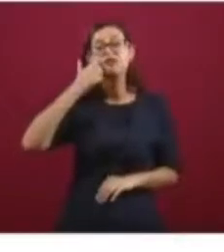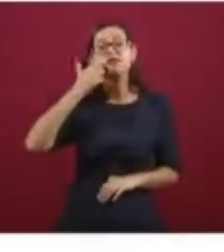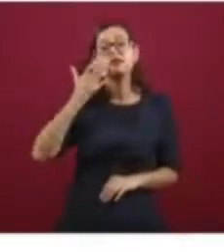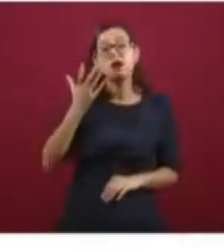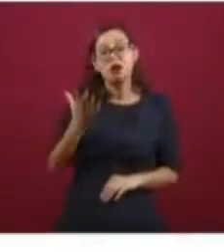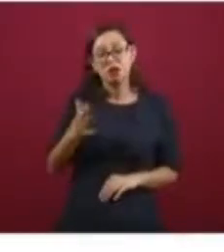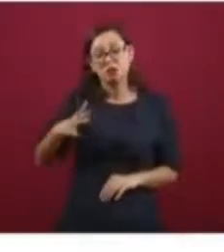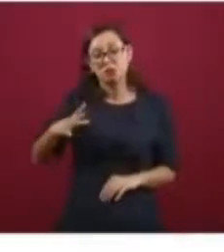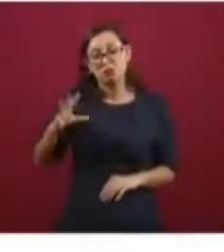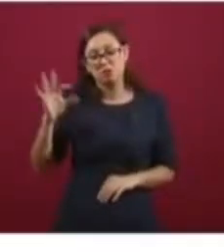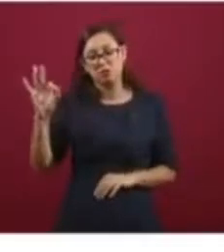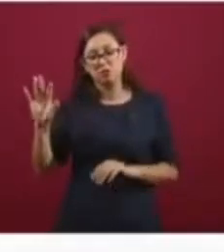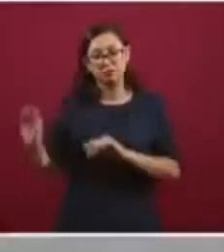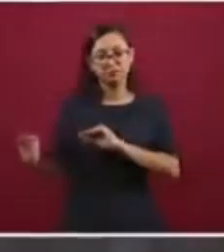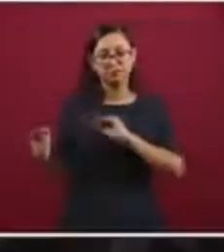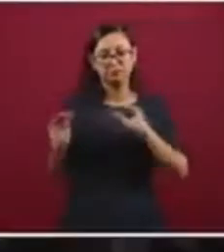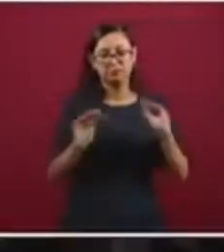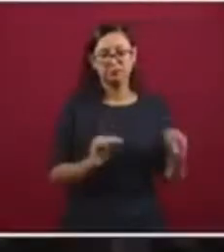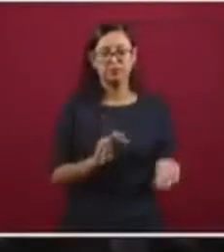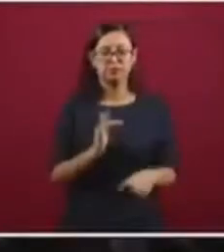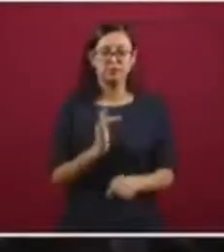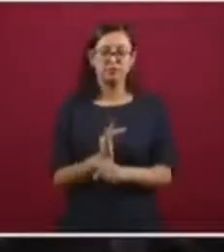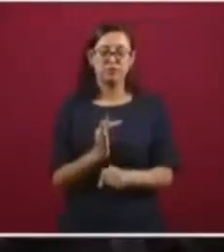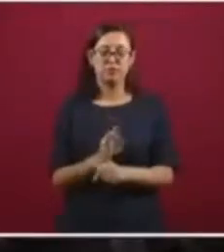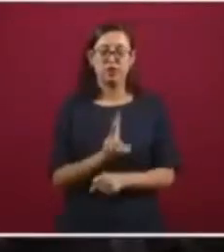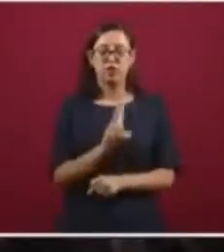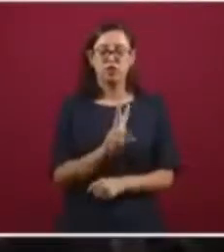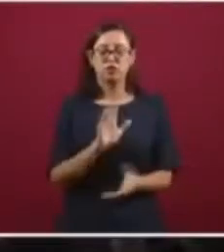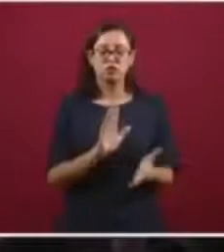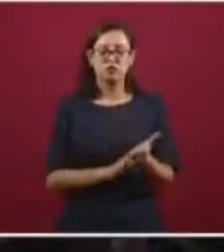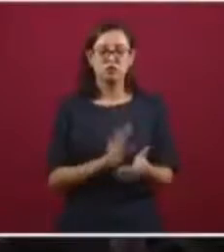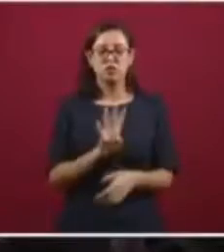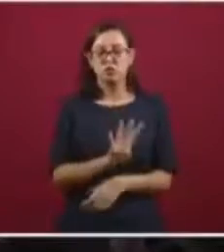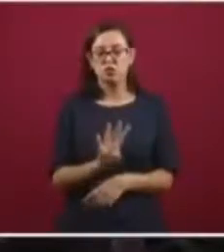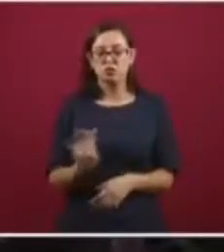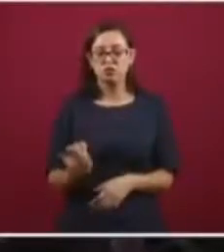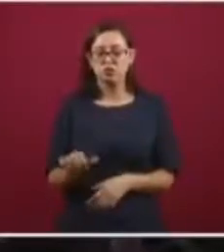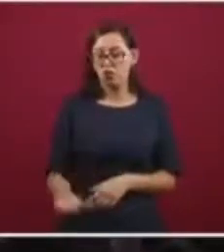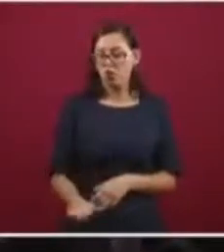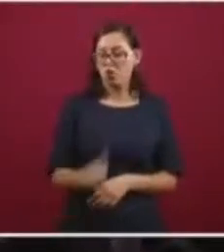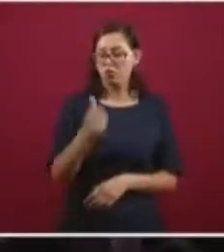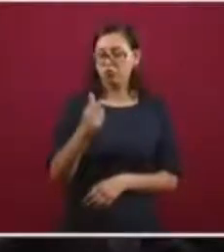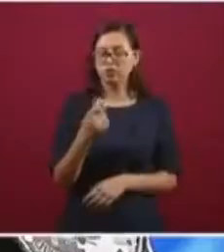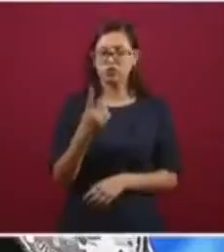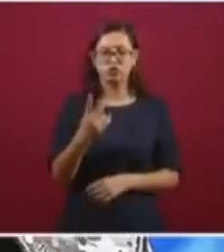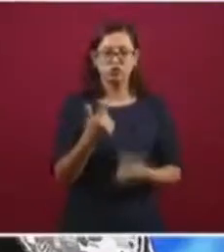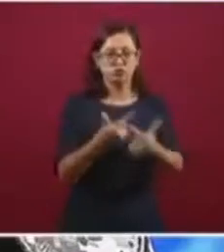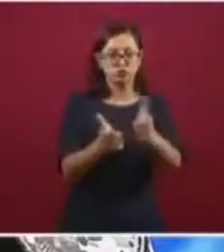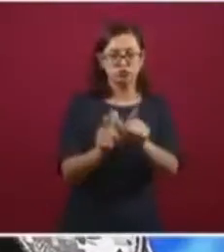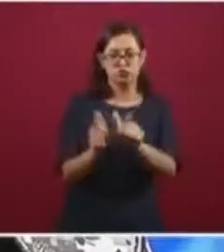Actualmente tenemos dos mil 411 elementos de estas dos divisiones que se han manifestado